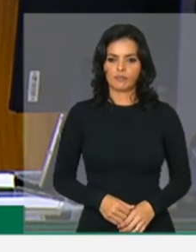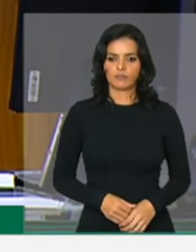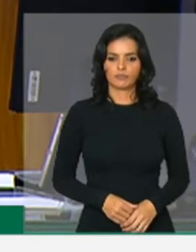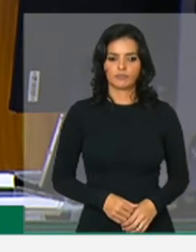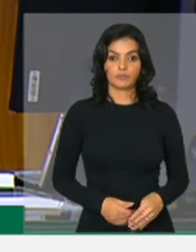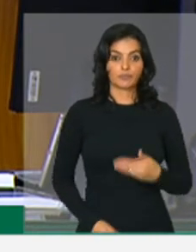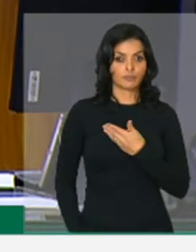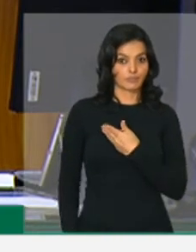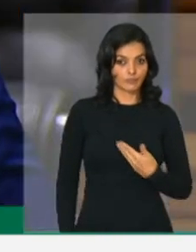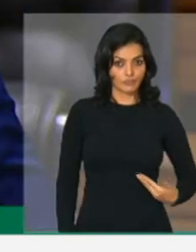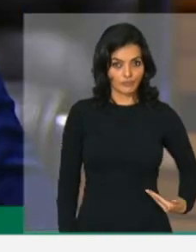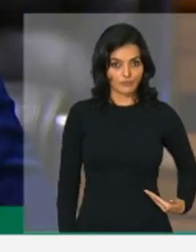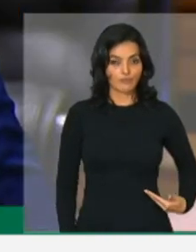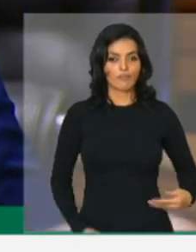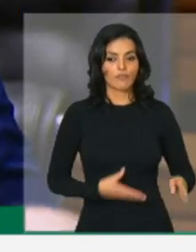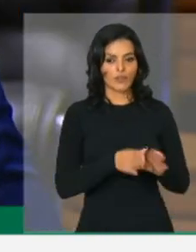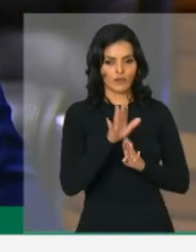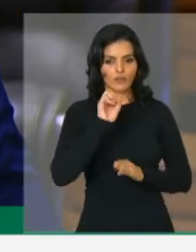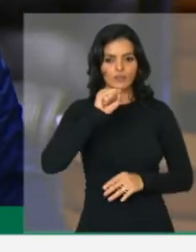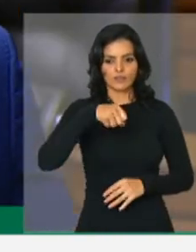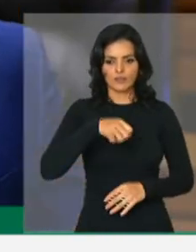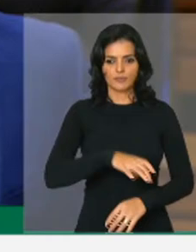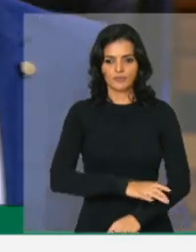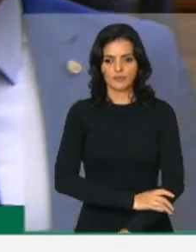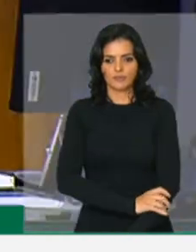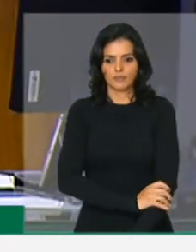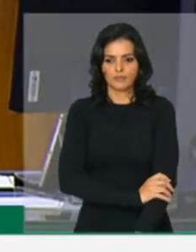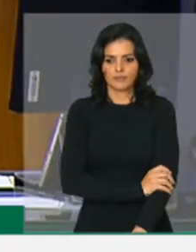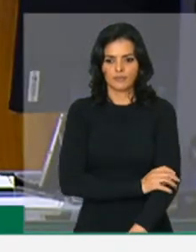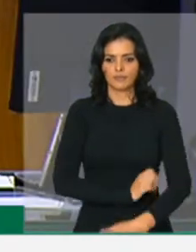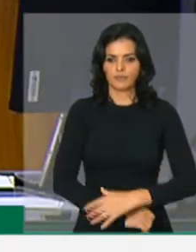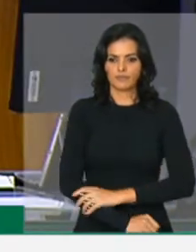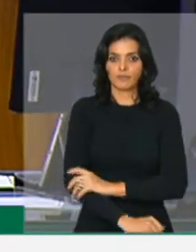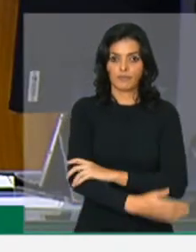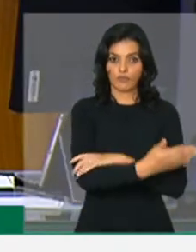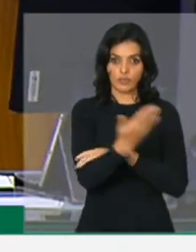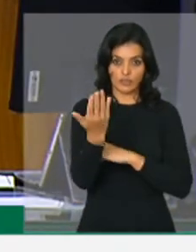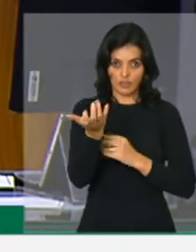SE ACHAM. APROVADO. DECLARO ENCERRADA A DISCUSSÃO.